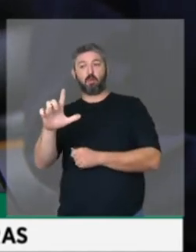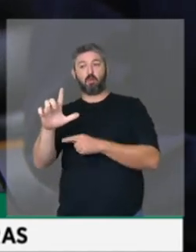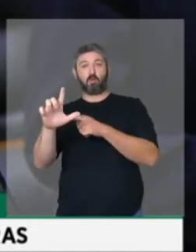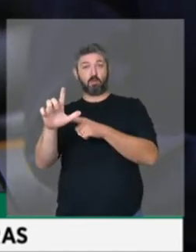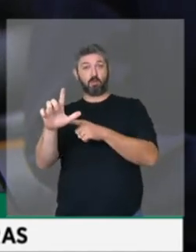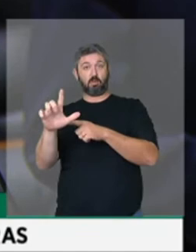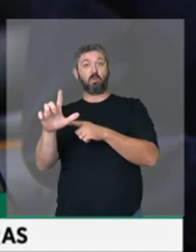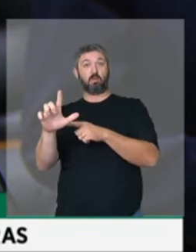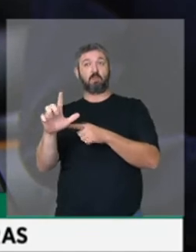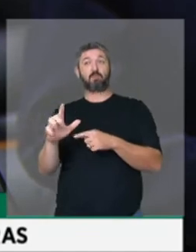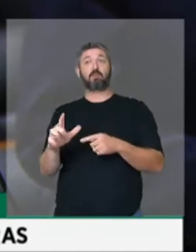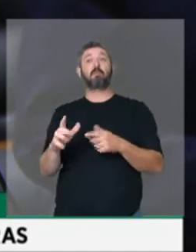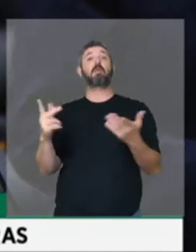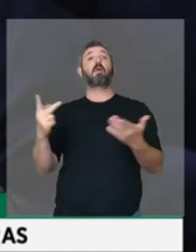PRIVATIZAÇÃO DO SETOR ELÉTRICO NO ESTADO DE GOIÁS.